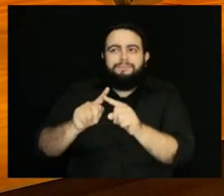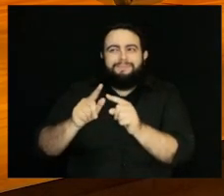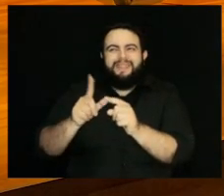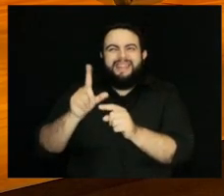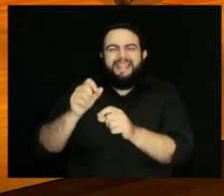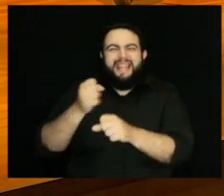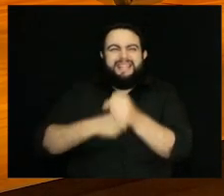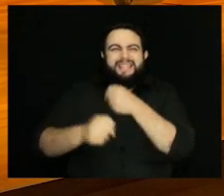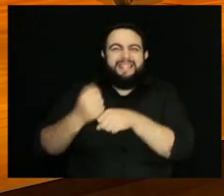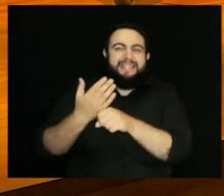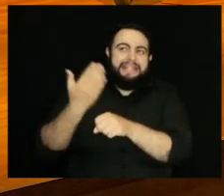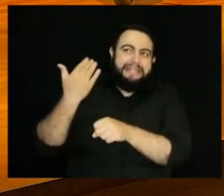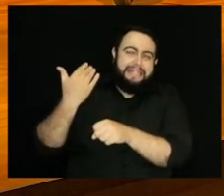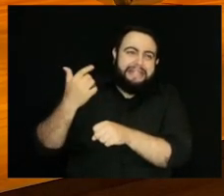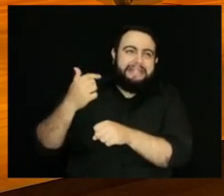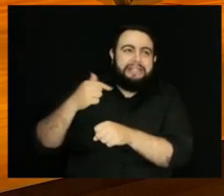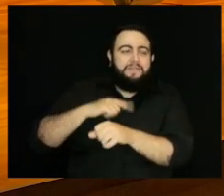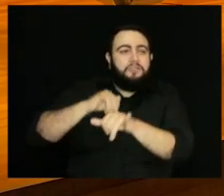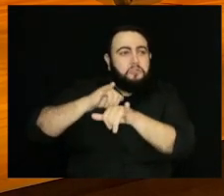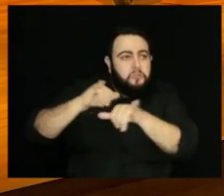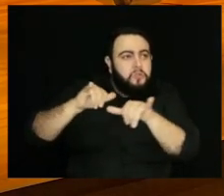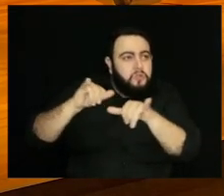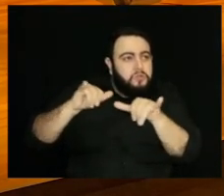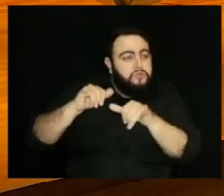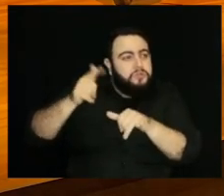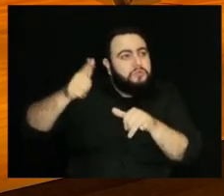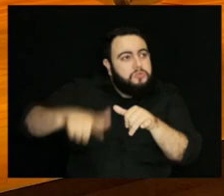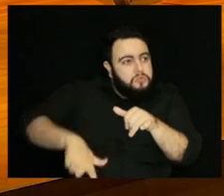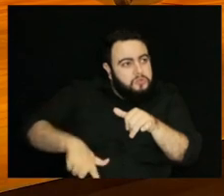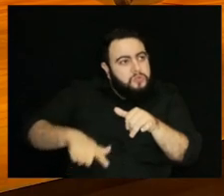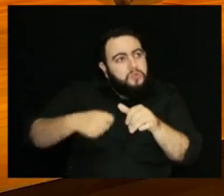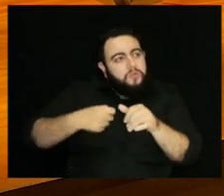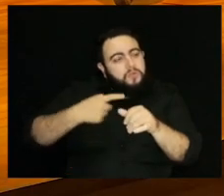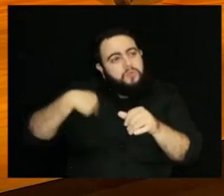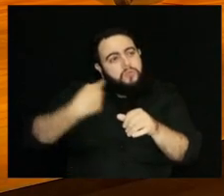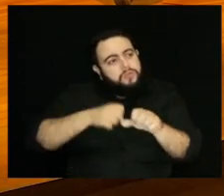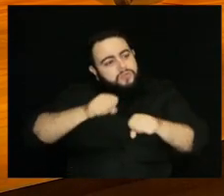a Multisom da rua da praia tá com os discos da ISAEC. A gente foi correndo lá, comprou todo mundo,